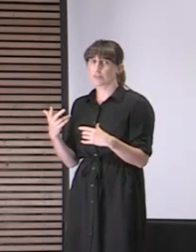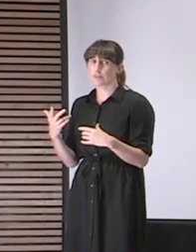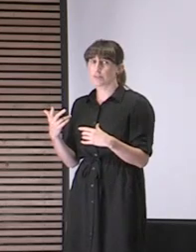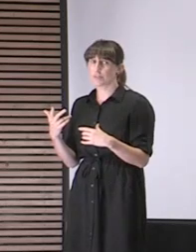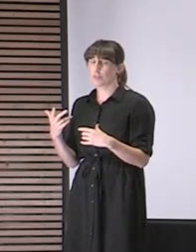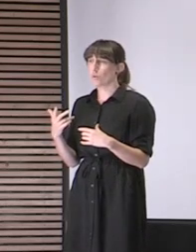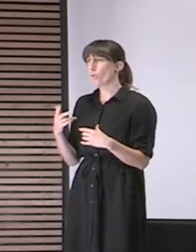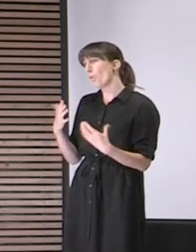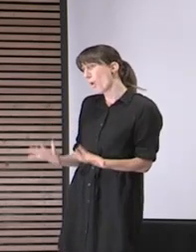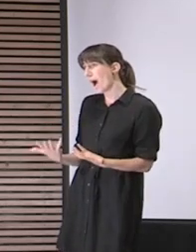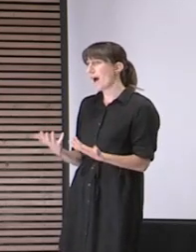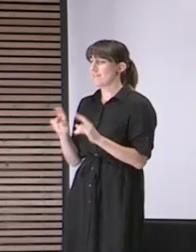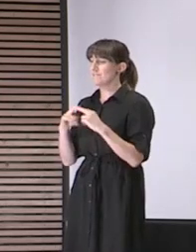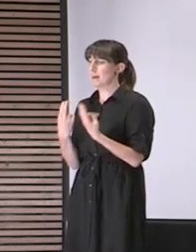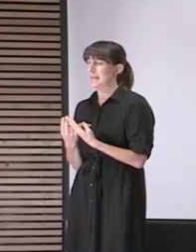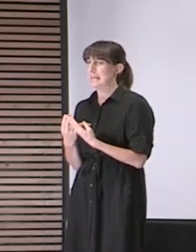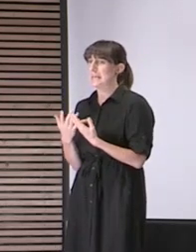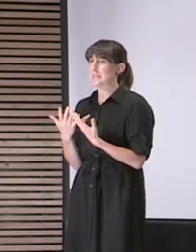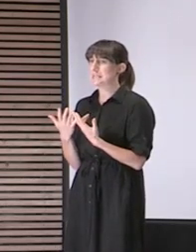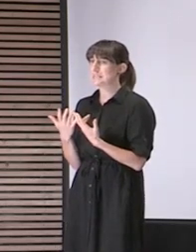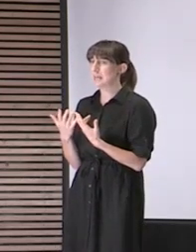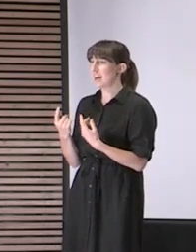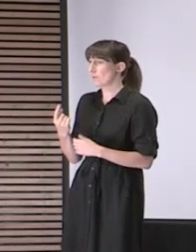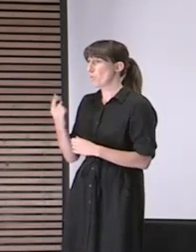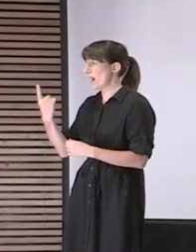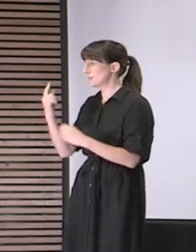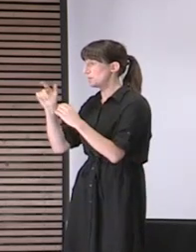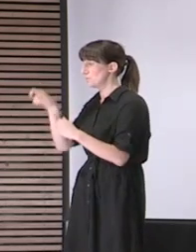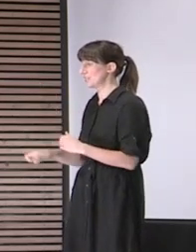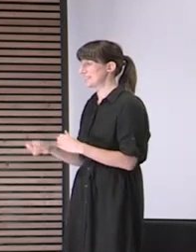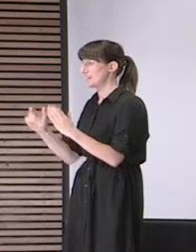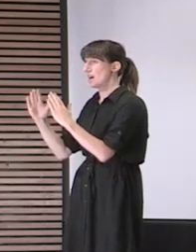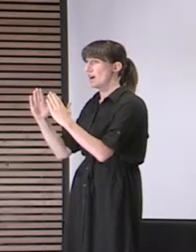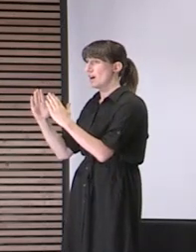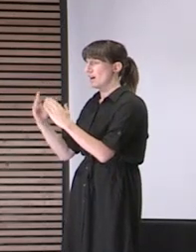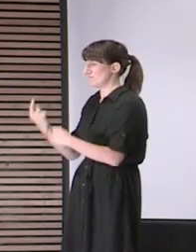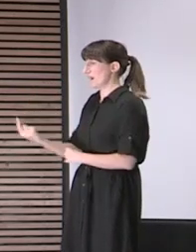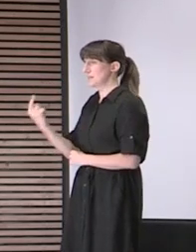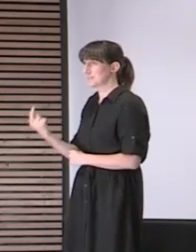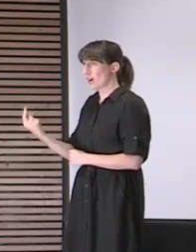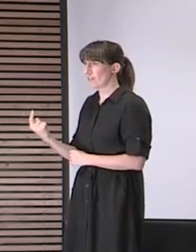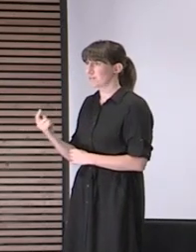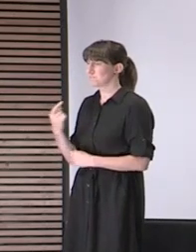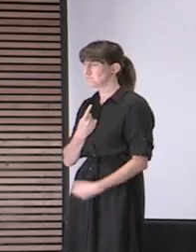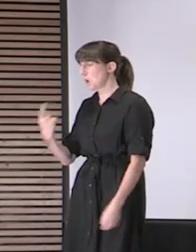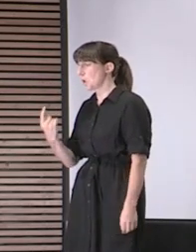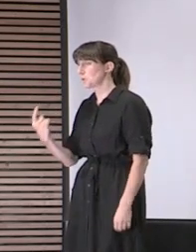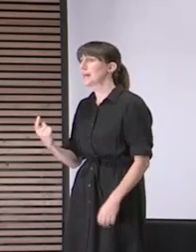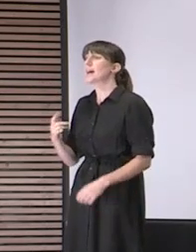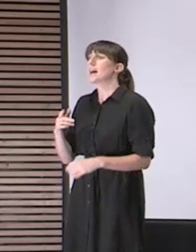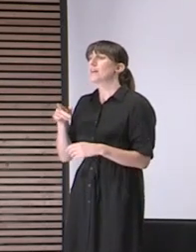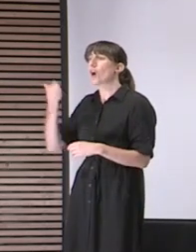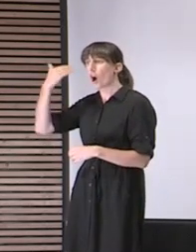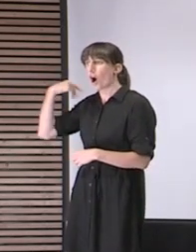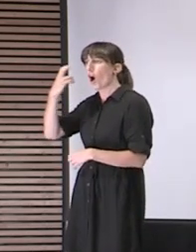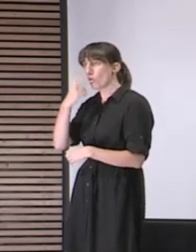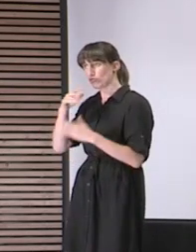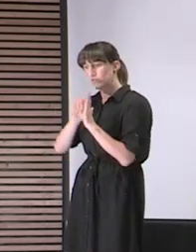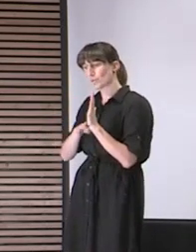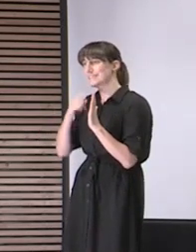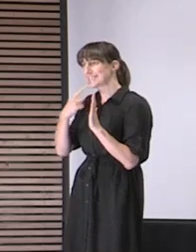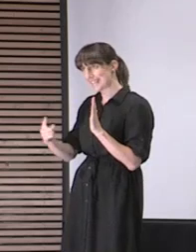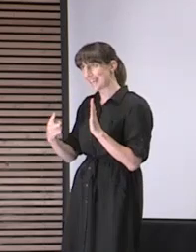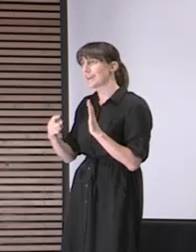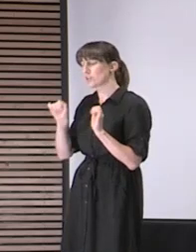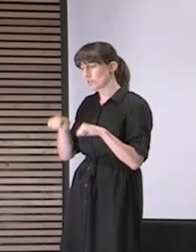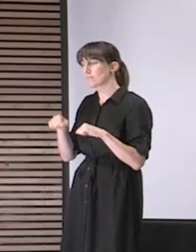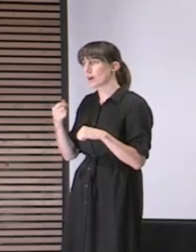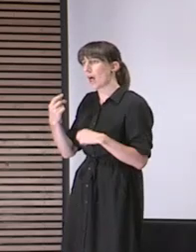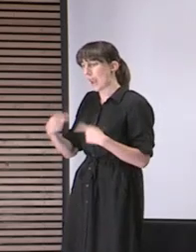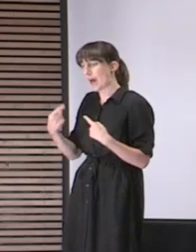Lo siento,